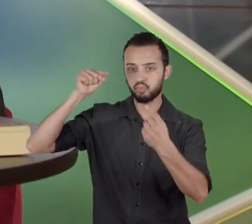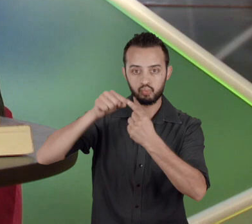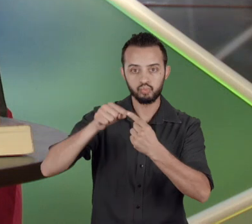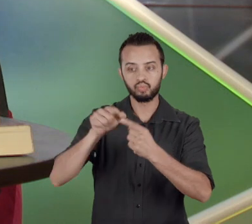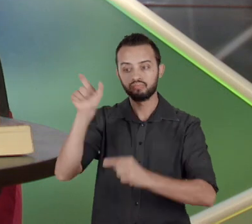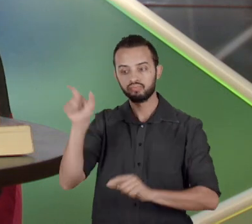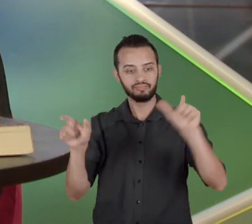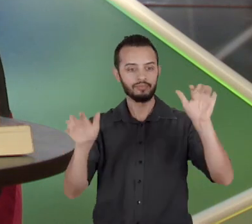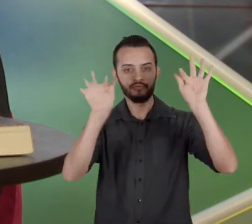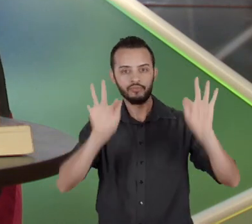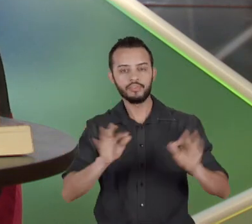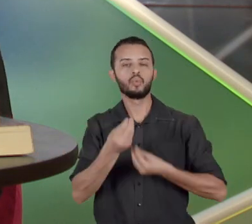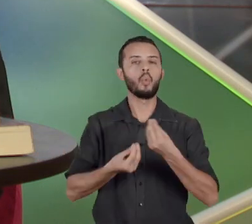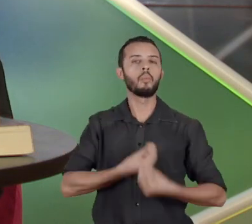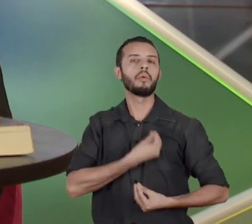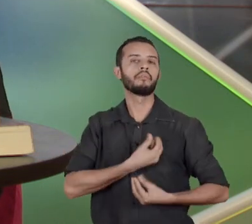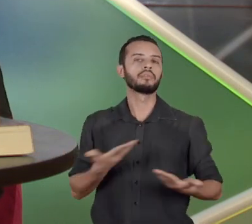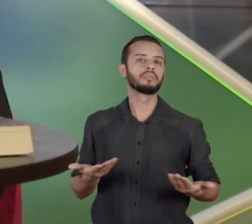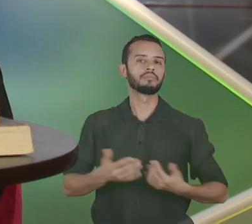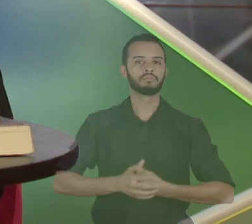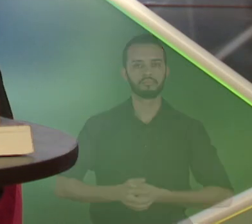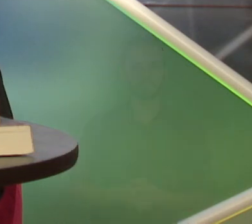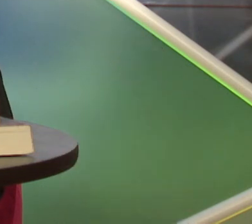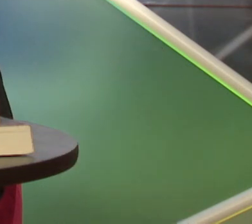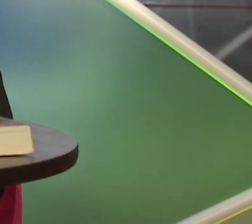quem é que realmente levou a vida feliz e de que tipo essa vida.